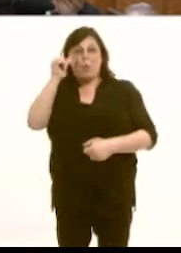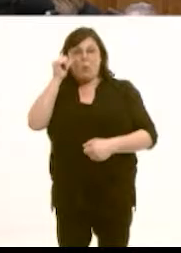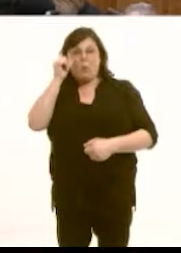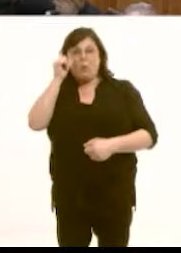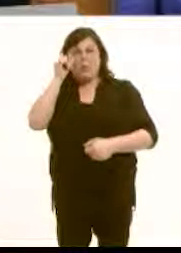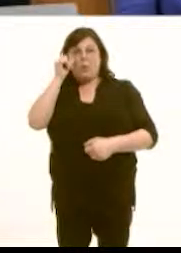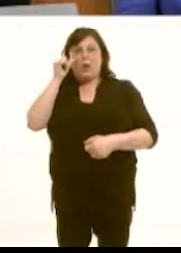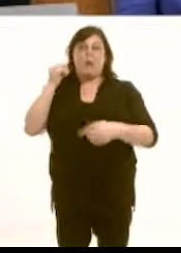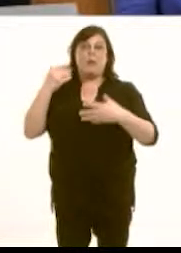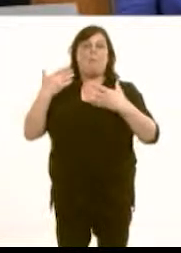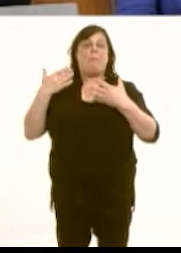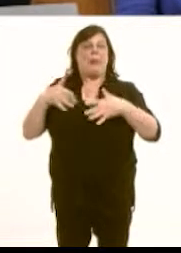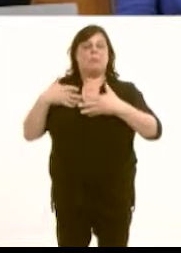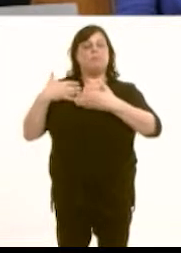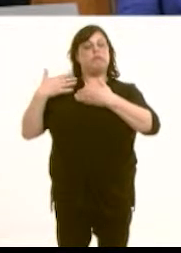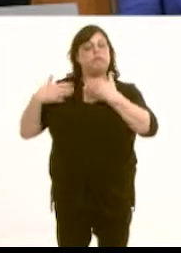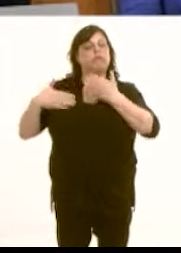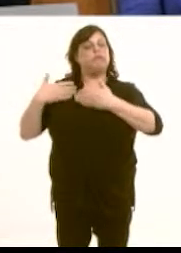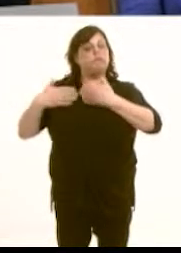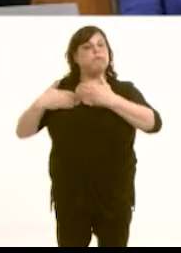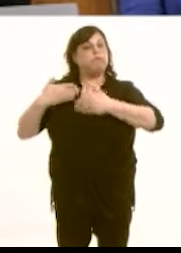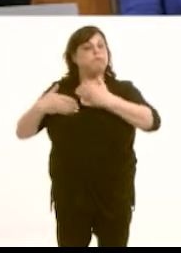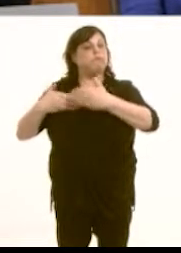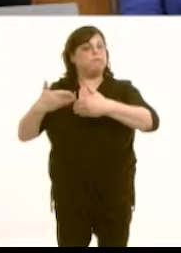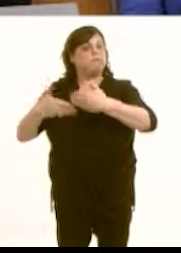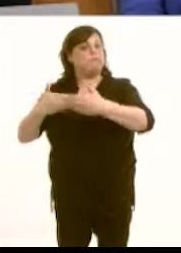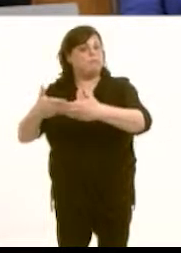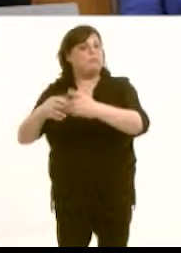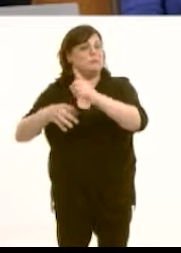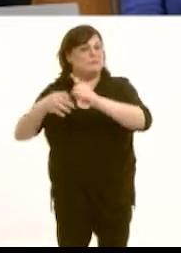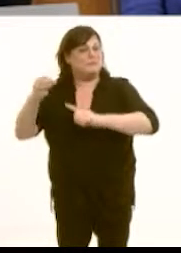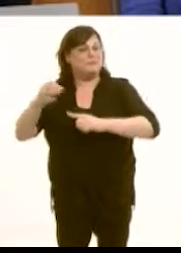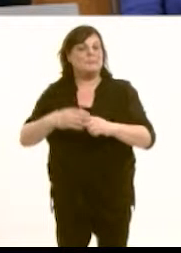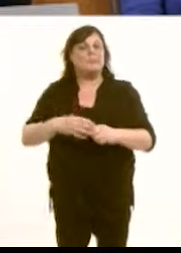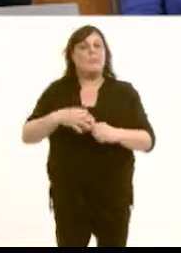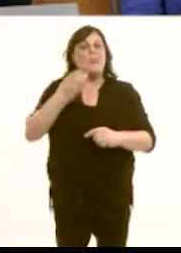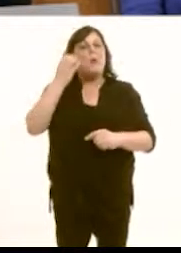symudol yn cynllunio gwelliannau i ddarpariaeth galwadau a data yng Nghymru erbyn 2017.